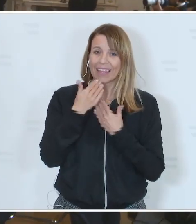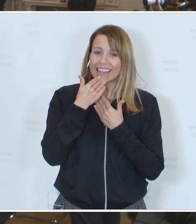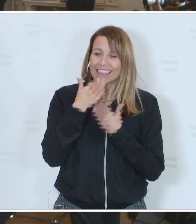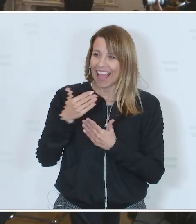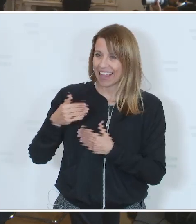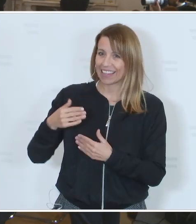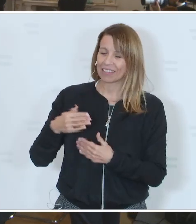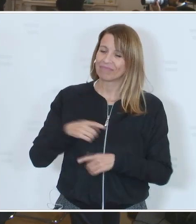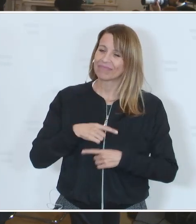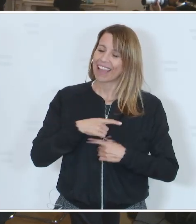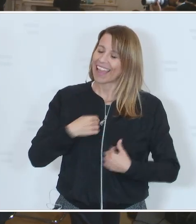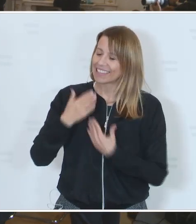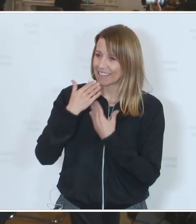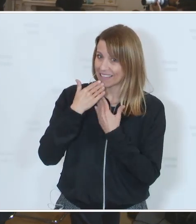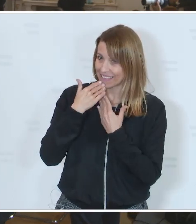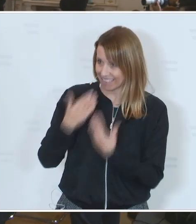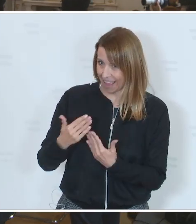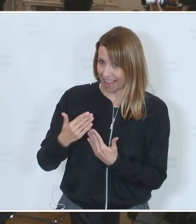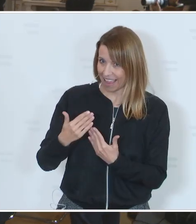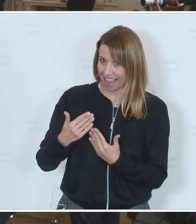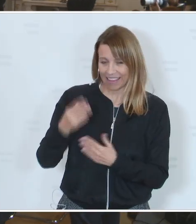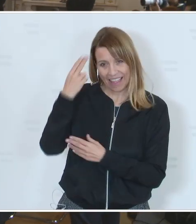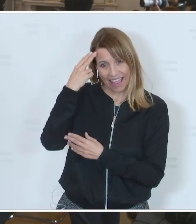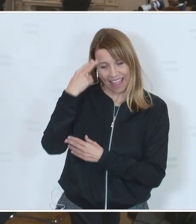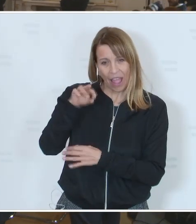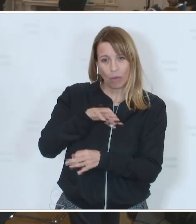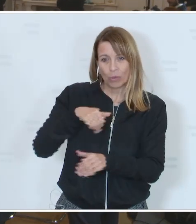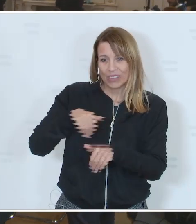Premierminister Robert Abela: Herzlichen Dank, Herr Bundeskanzler. Herzlichen Dank